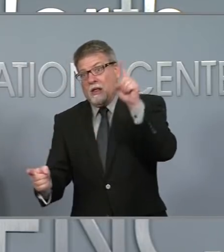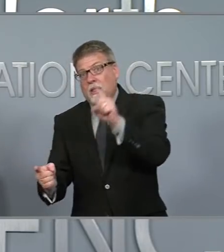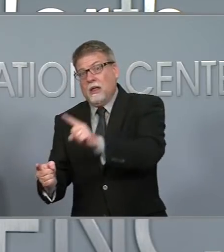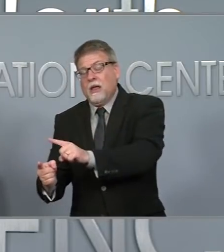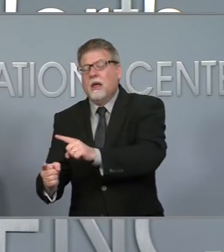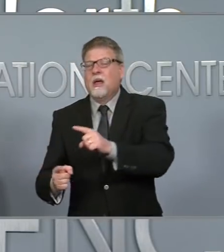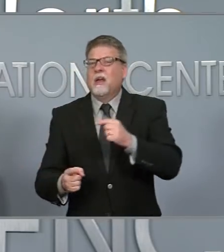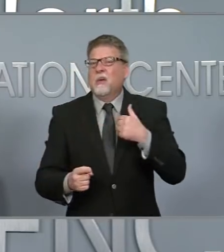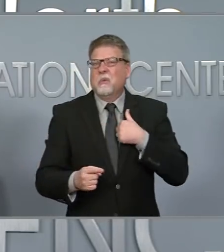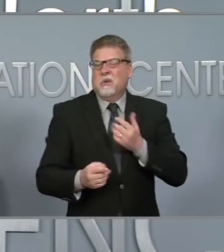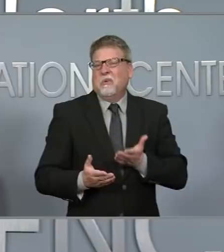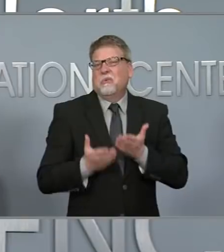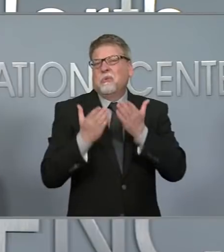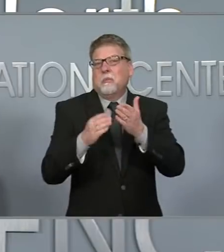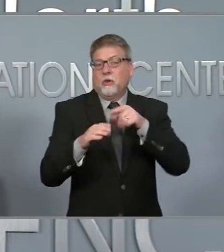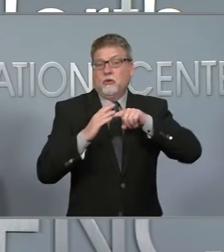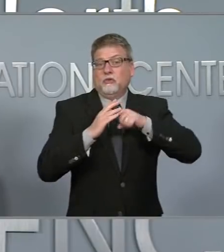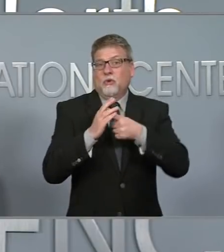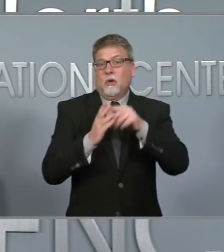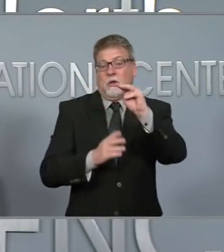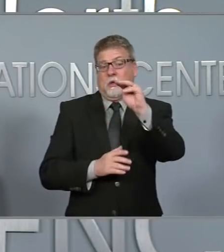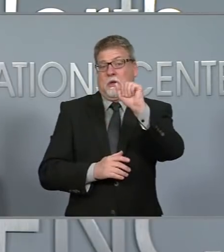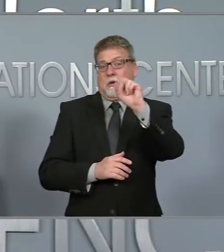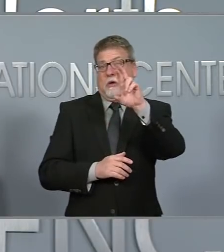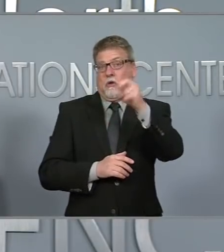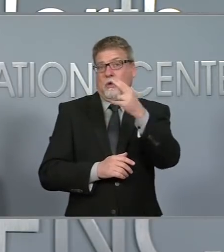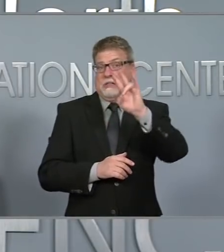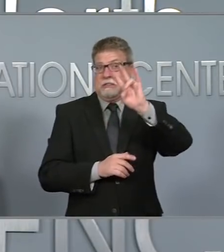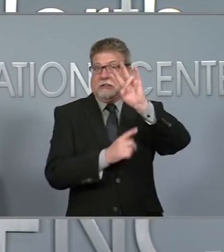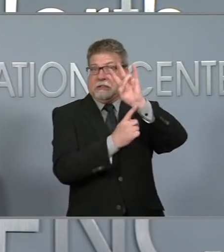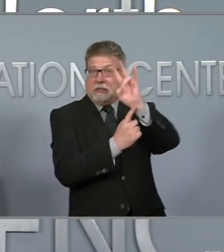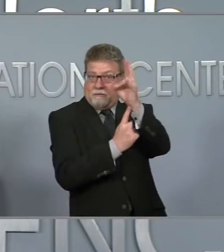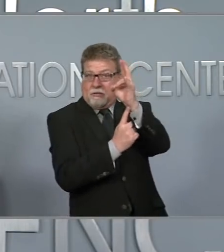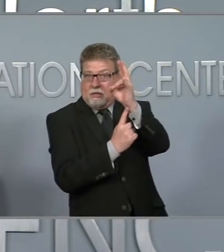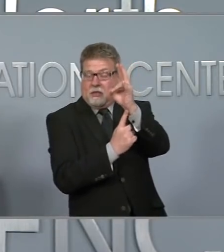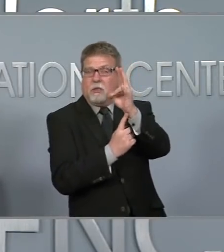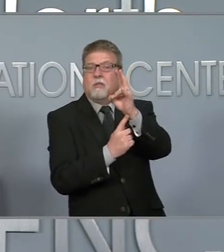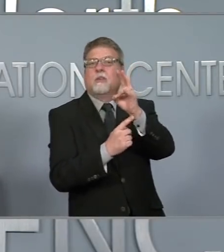como dijo el gobernador sin nuestras tendencias continúan